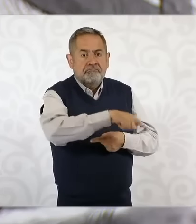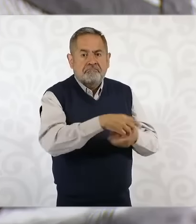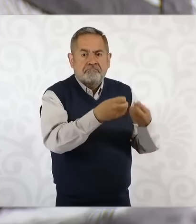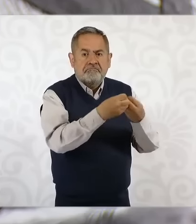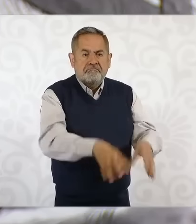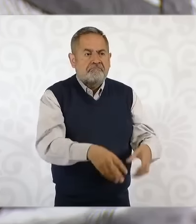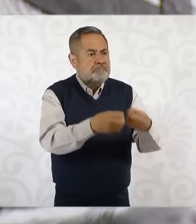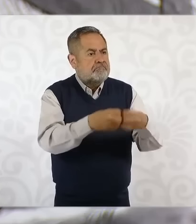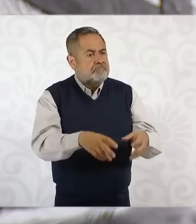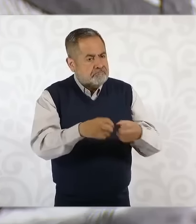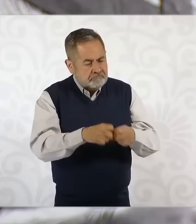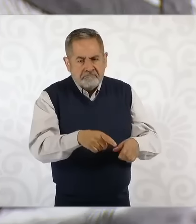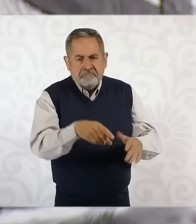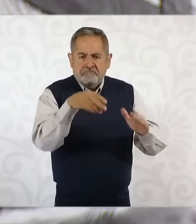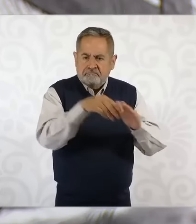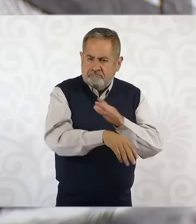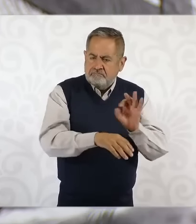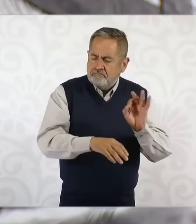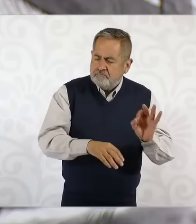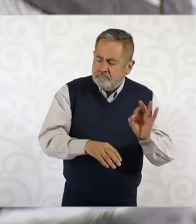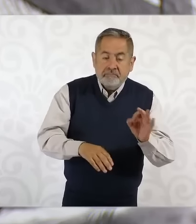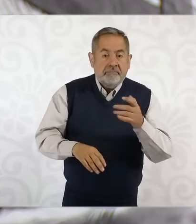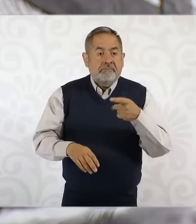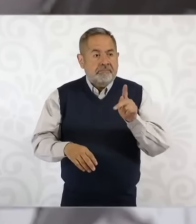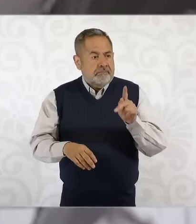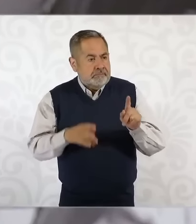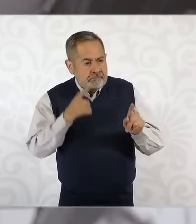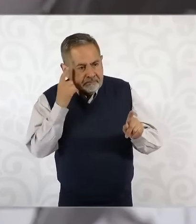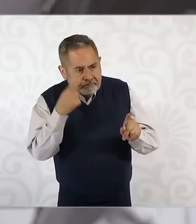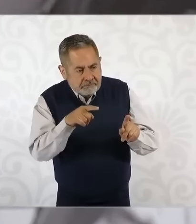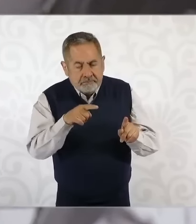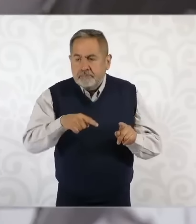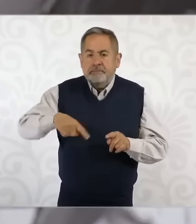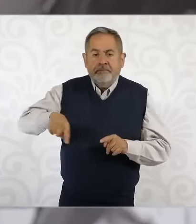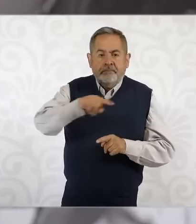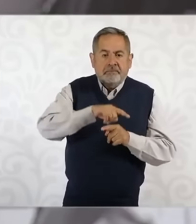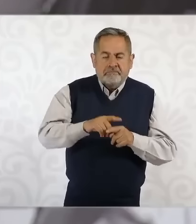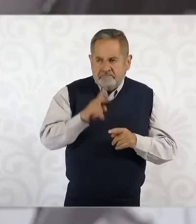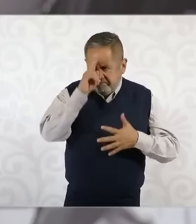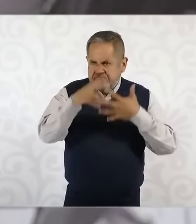delictivas, pero sobre todo contribuido a la disminución de la violencia en nuestro país.